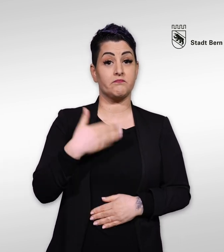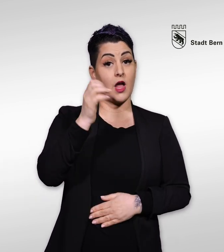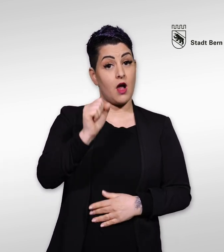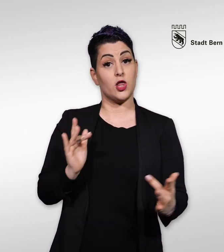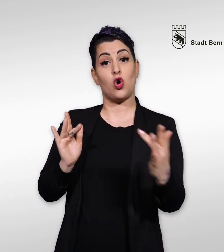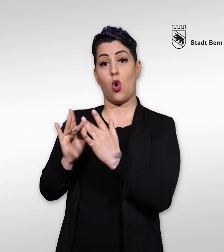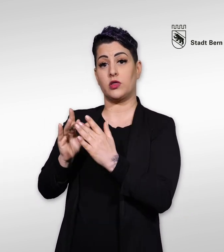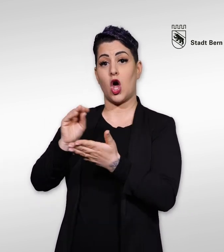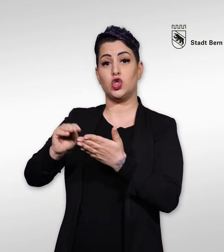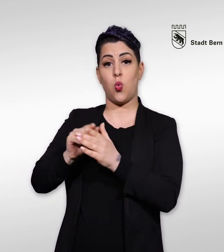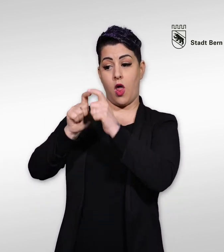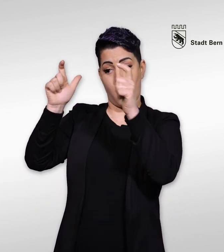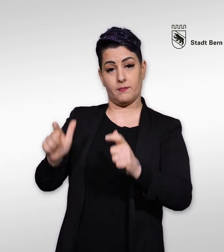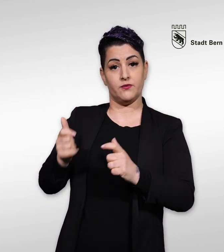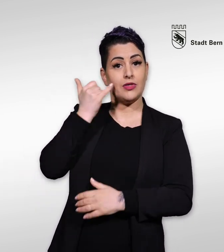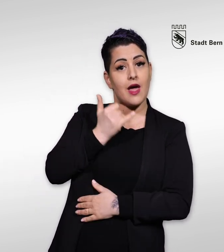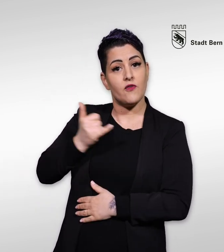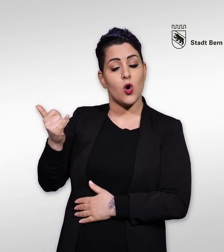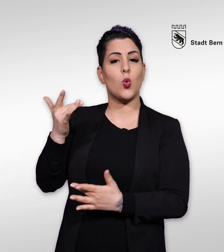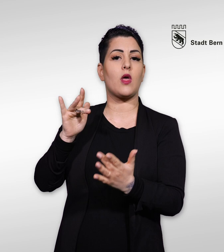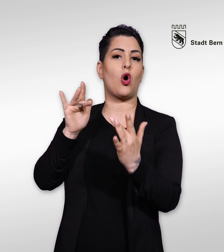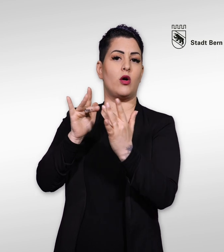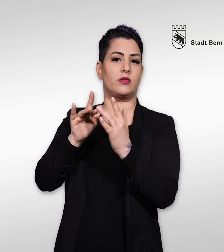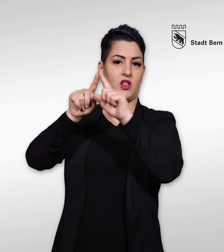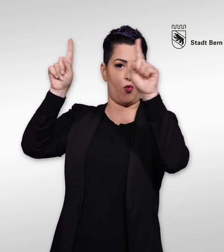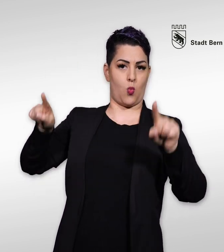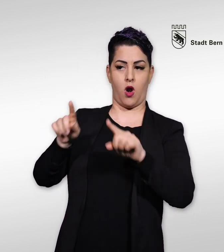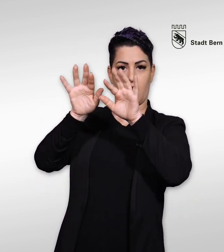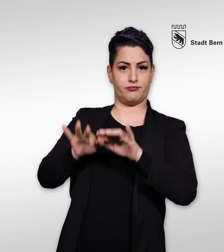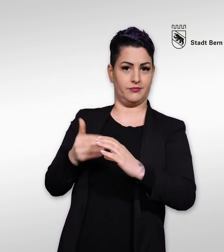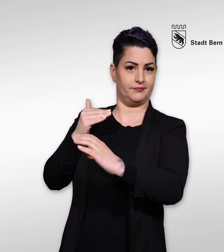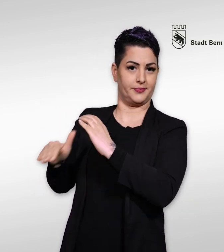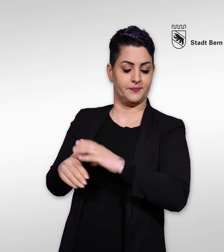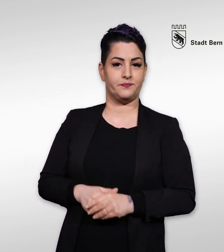Sie erreichen das Schulamt telefonisch oder über das Kontaktformular.